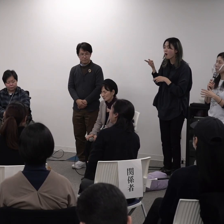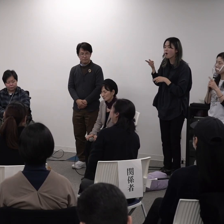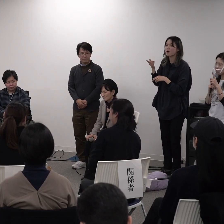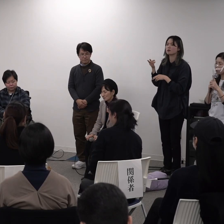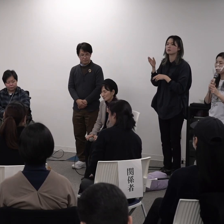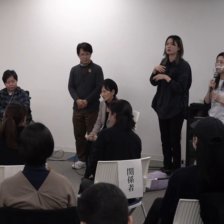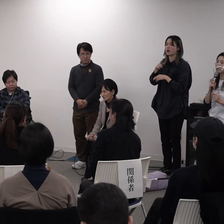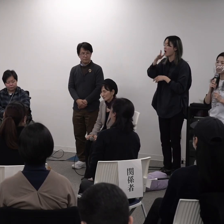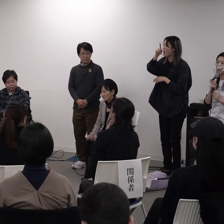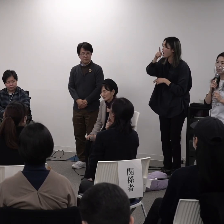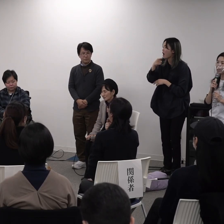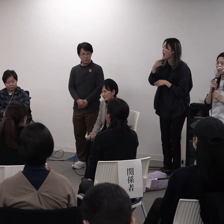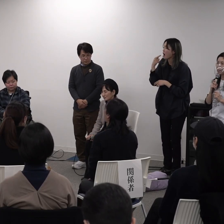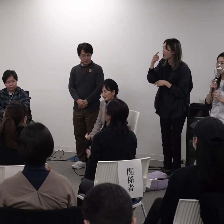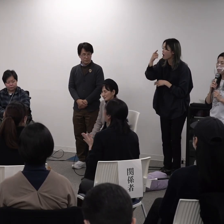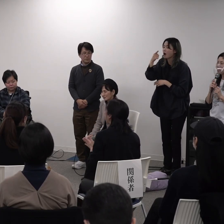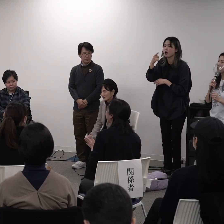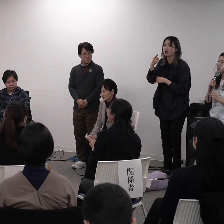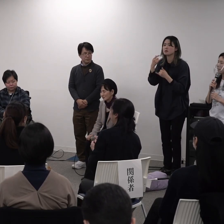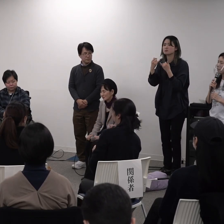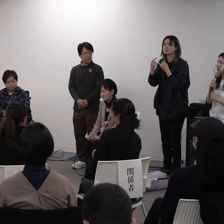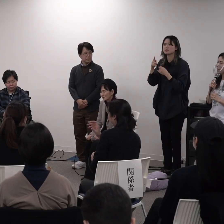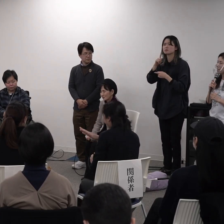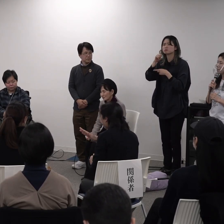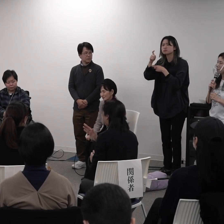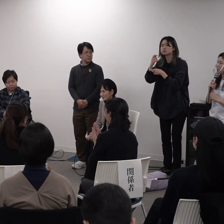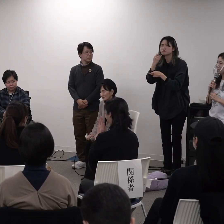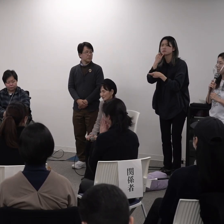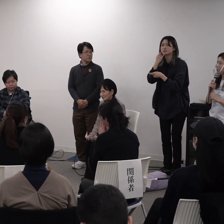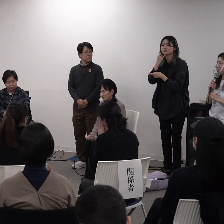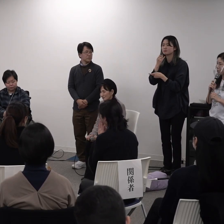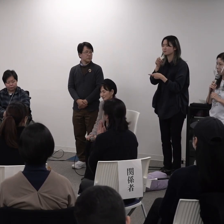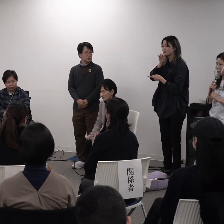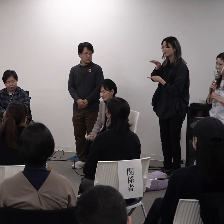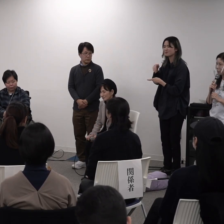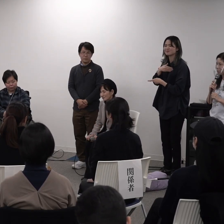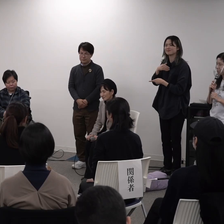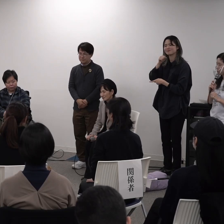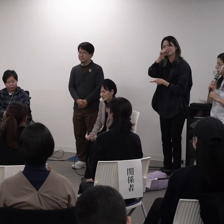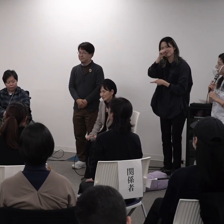もうこの一言だけでいいのでかけられるようになってほしいなと思います